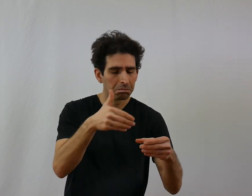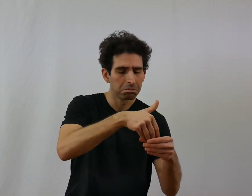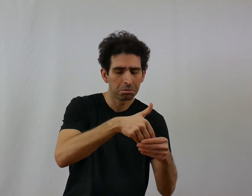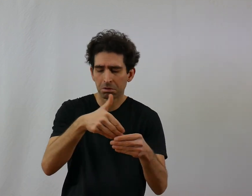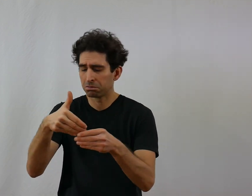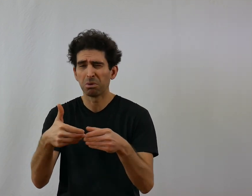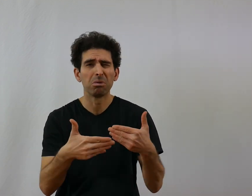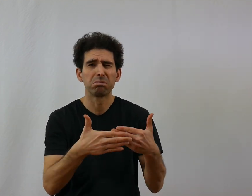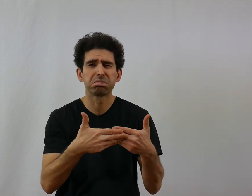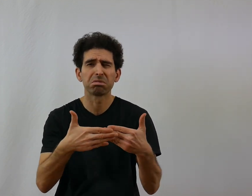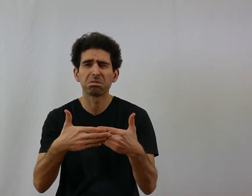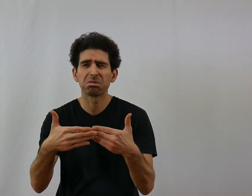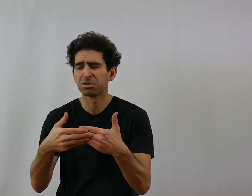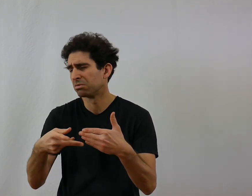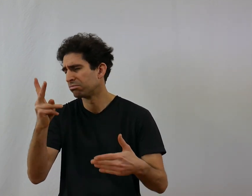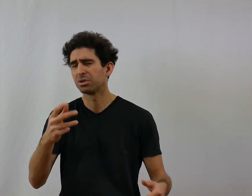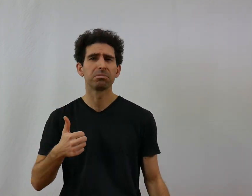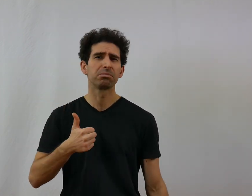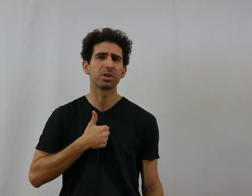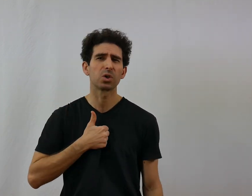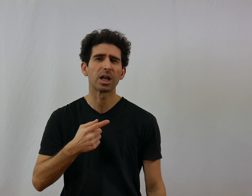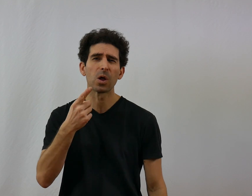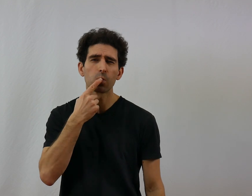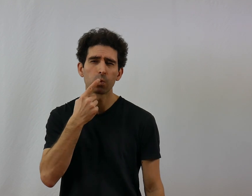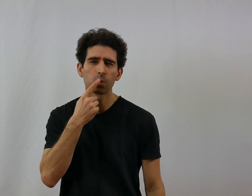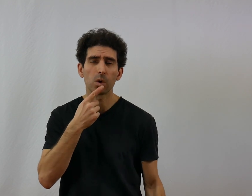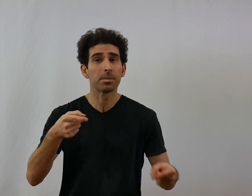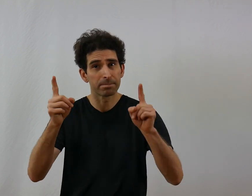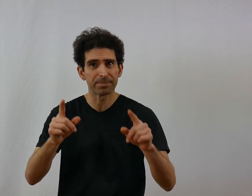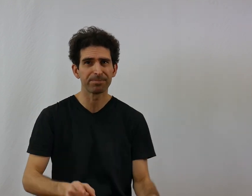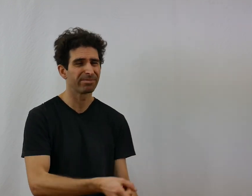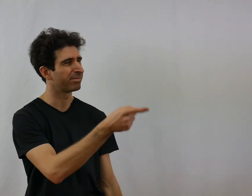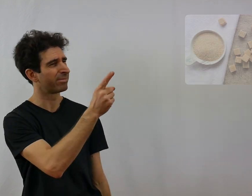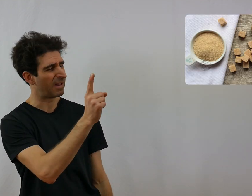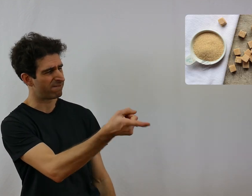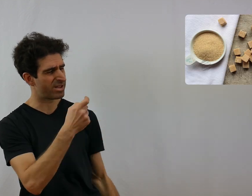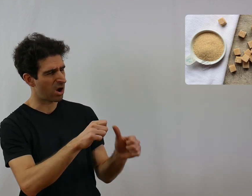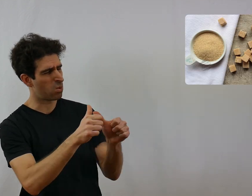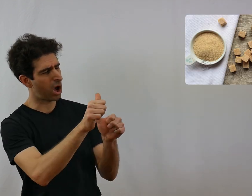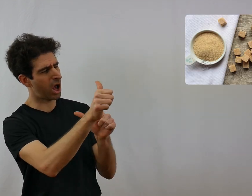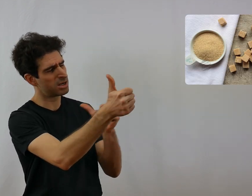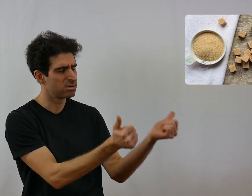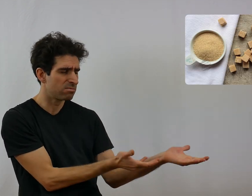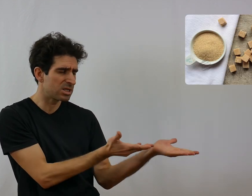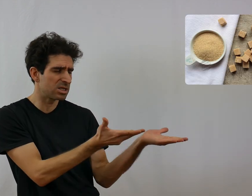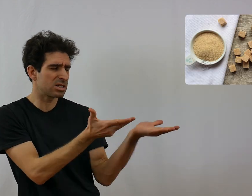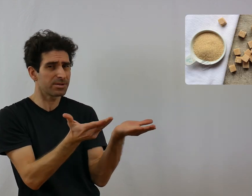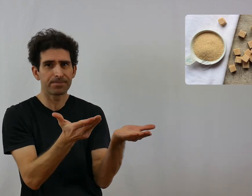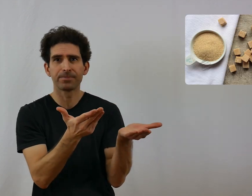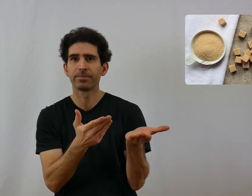Leur composition est très proche. C'est plus une question de goût personnel. Mais le sucre roux vient de loin